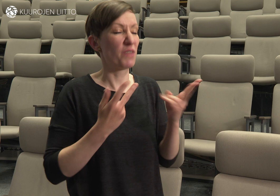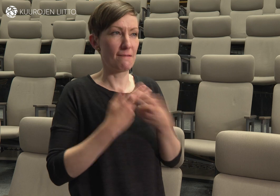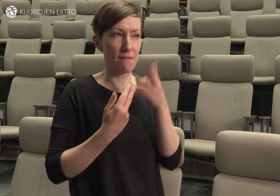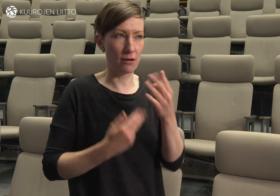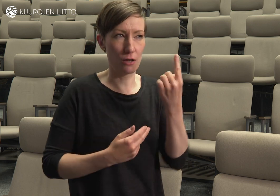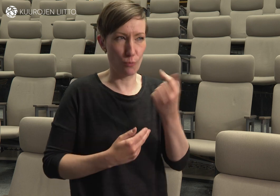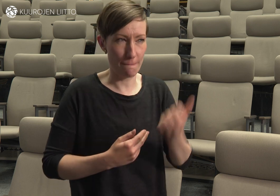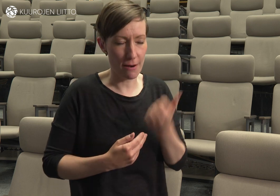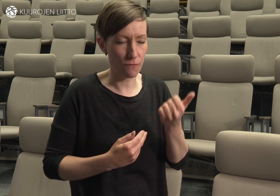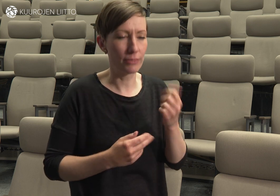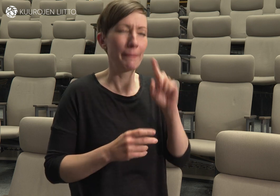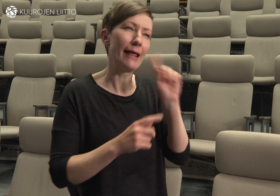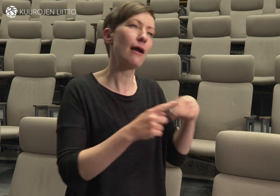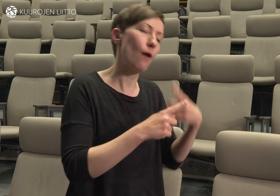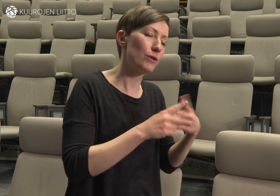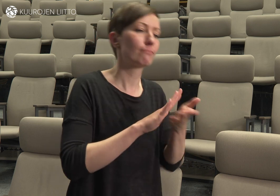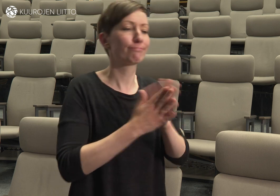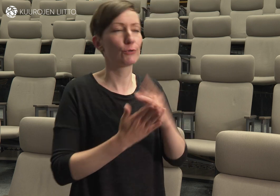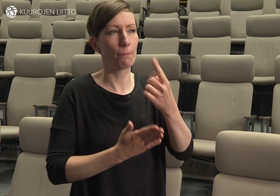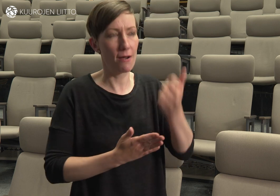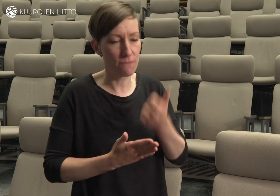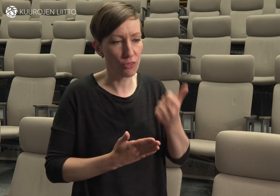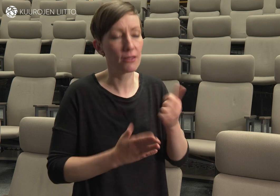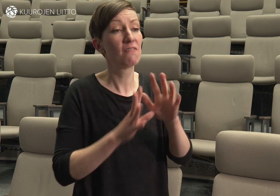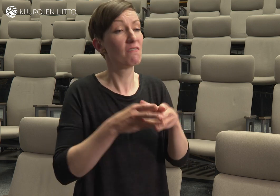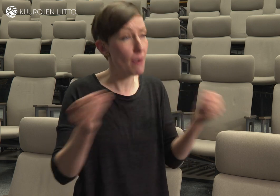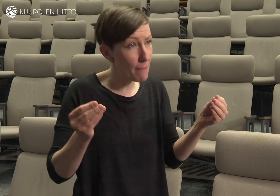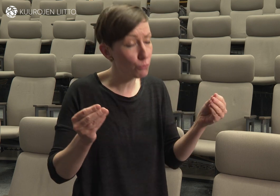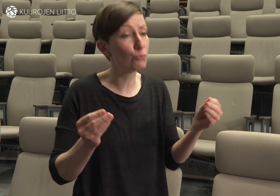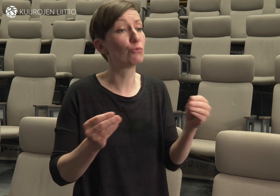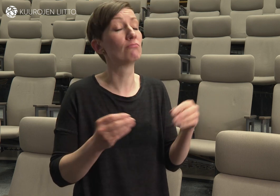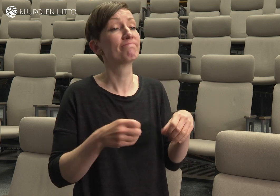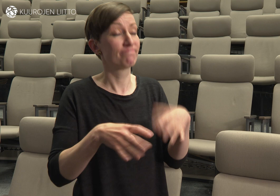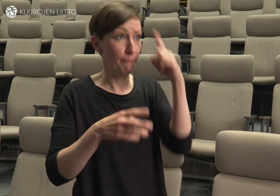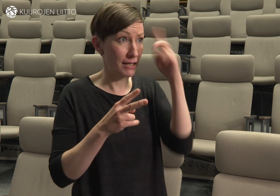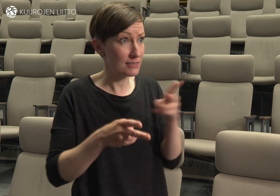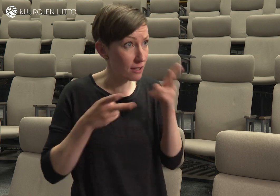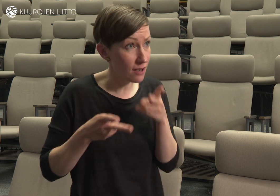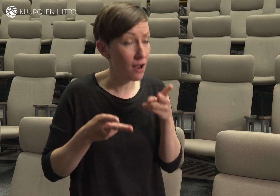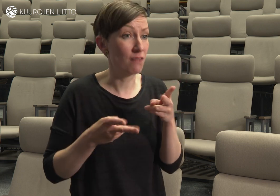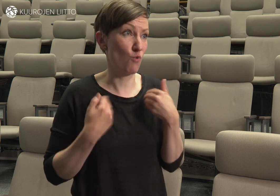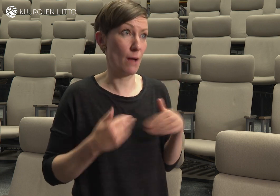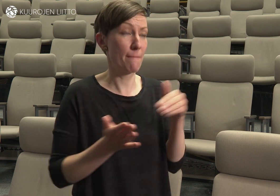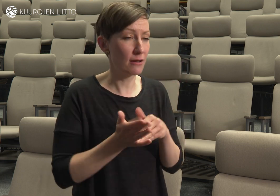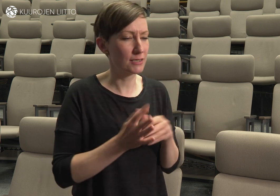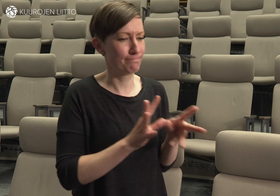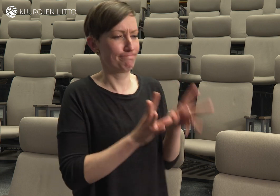tuomittiin hänet joka tapauksessa elinkautiseen vankeuteen, - jota hän suoritti lopulta kymmenen vuotta ennen vapautumistaan, - minkä jälkeen hän vietti loppuelämänsä mielisairaalassa.